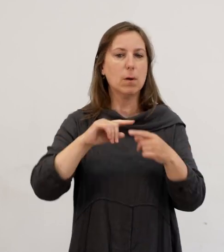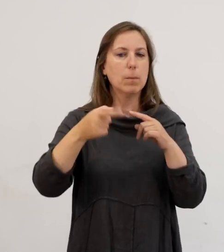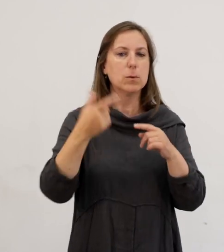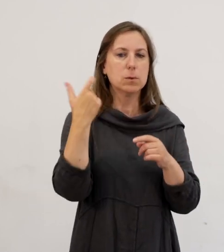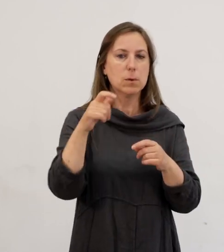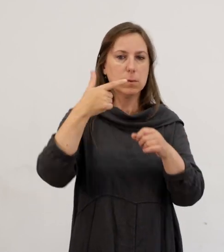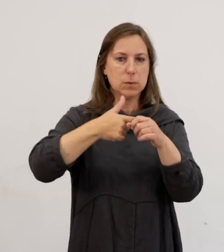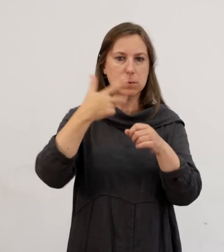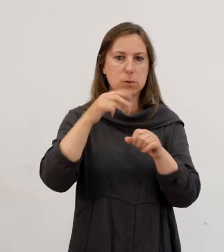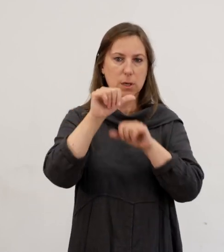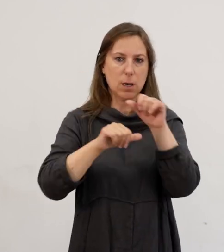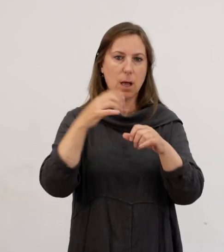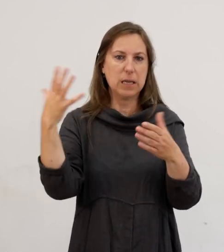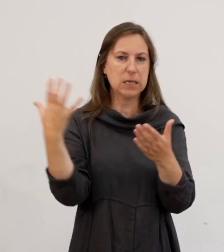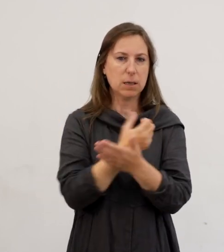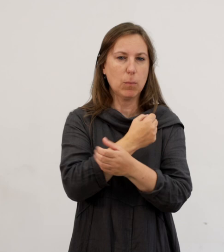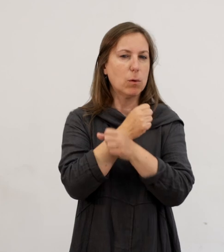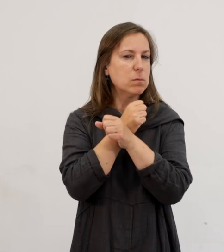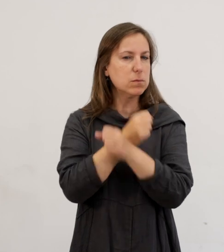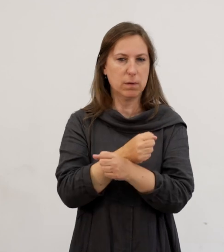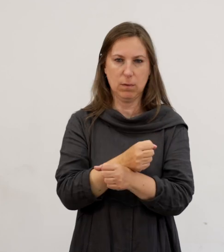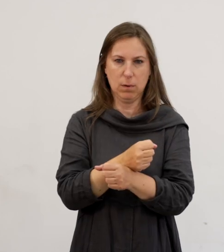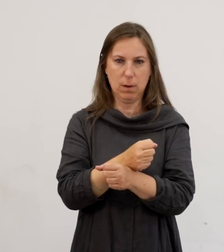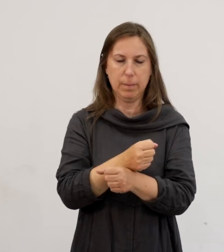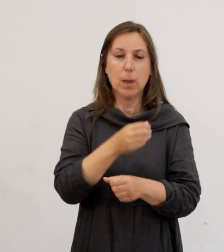odzyskała niepodległość po 123 latach zaborów.